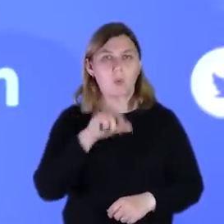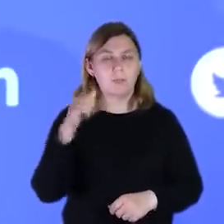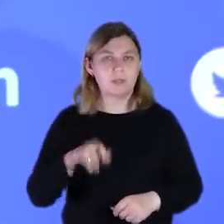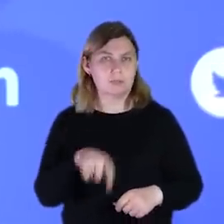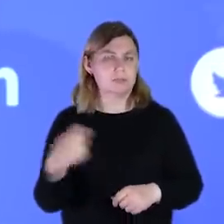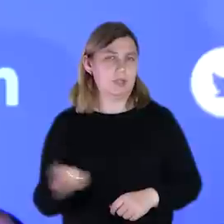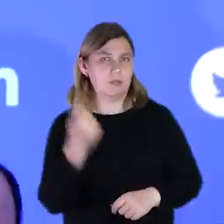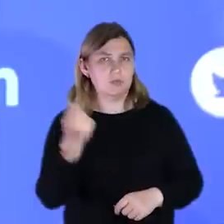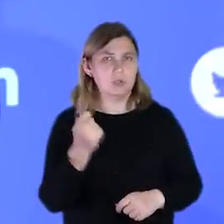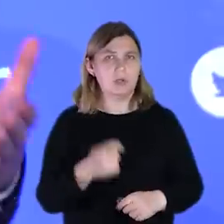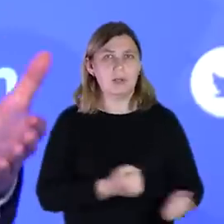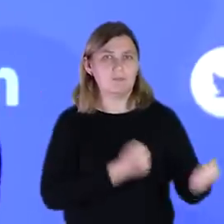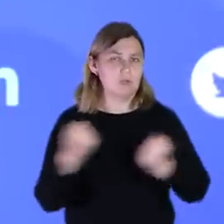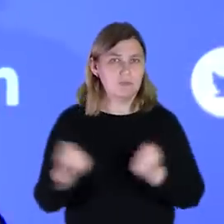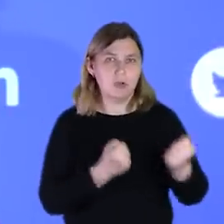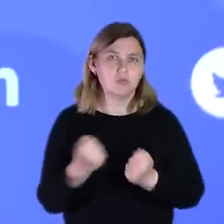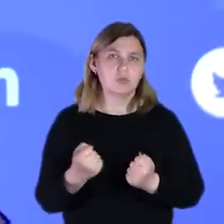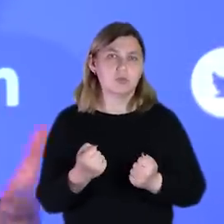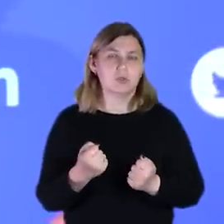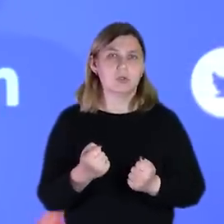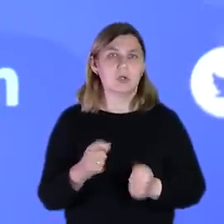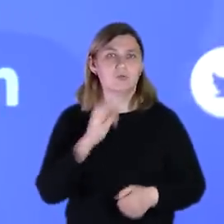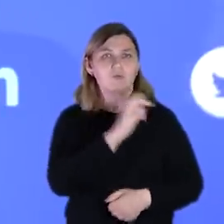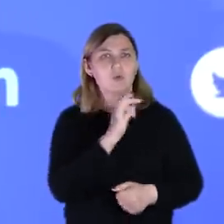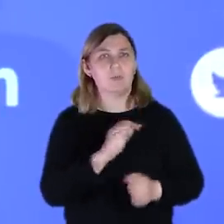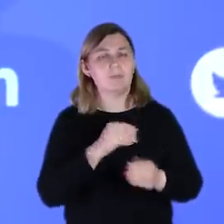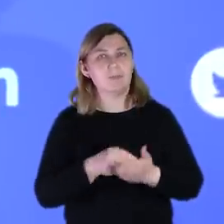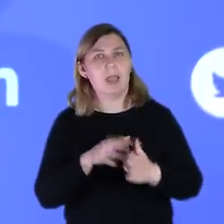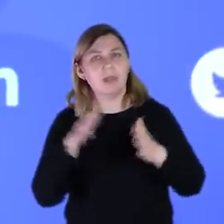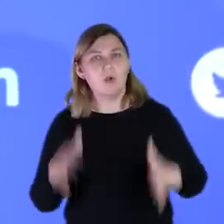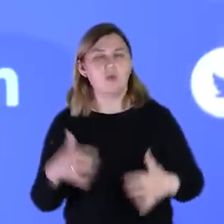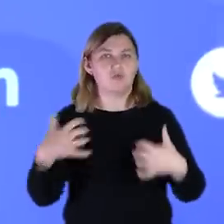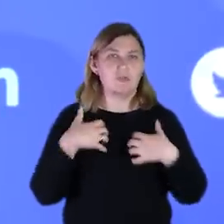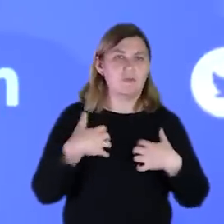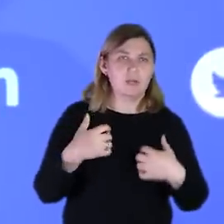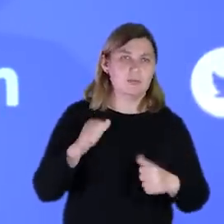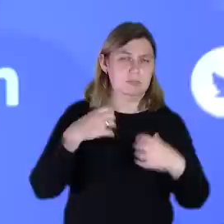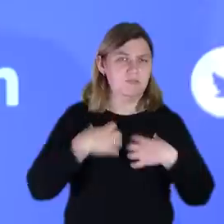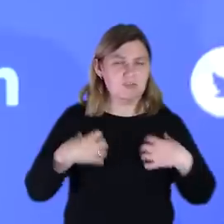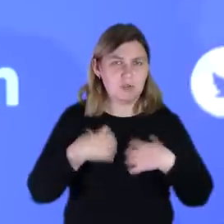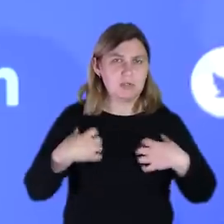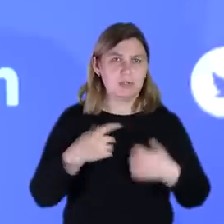poruszali się, przewożąc czy to swój dobytek, czy nawet inwentarz żywy, czy też dywersantów